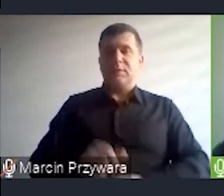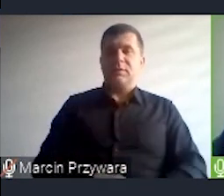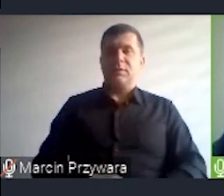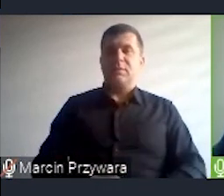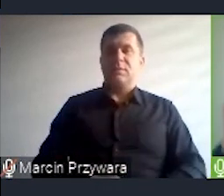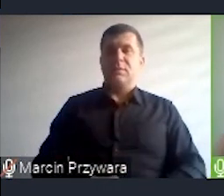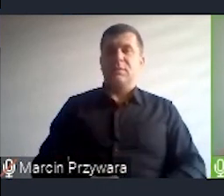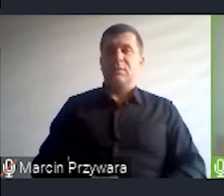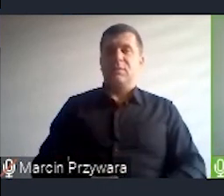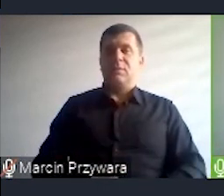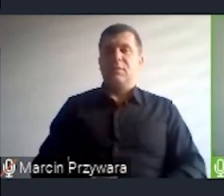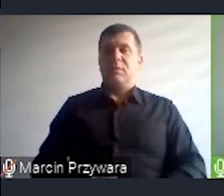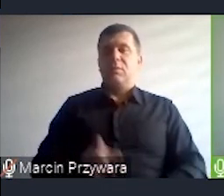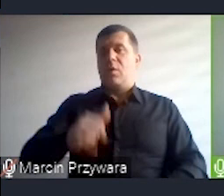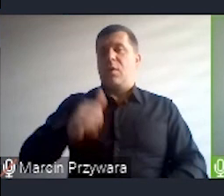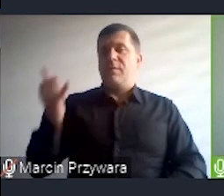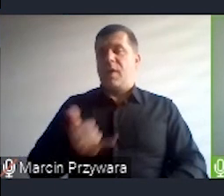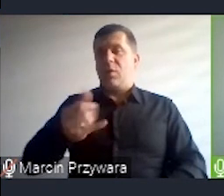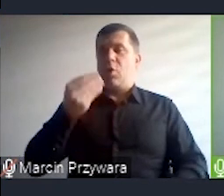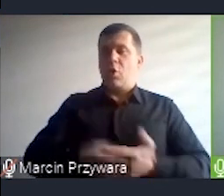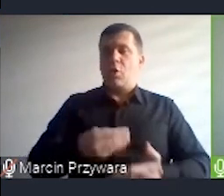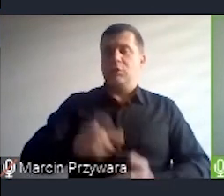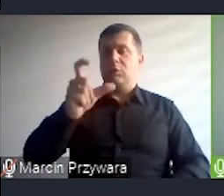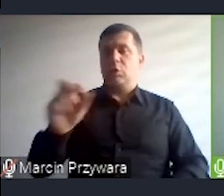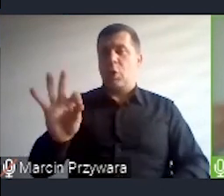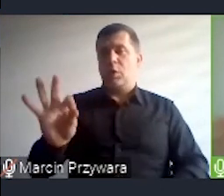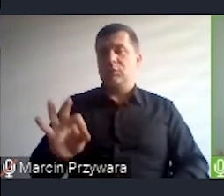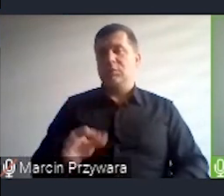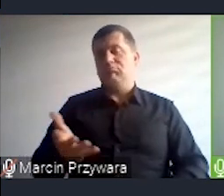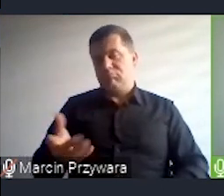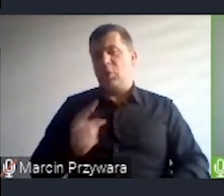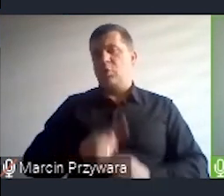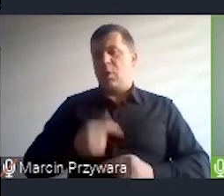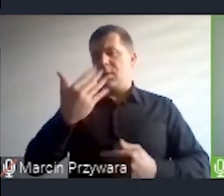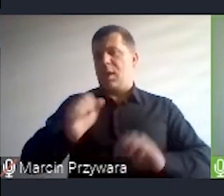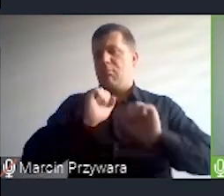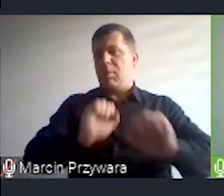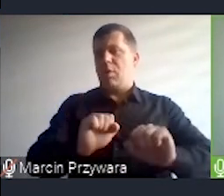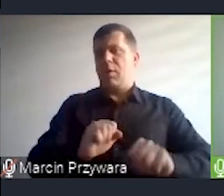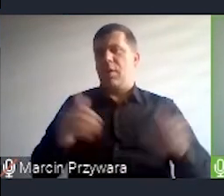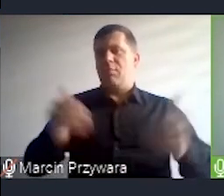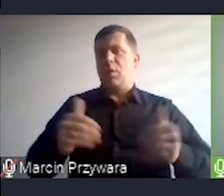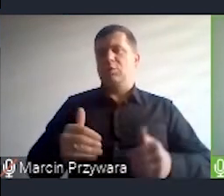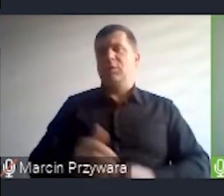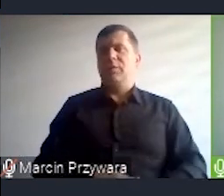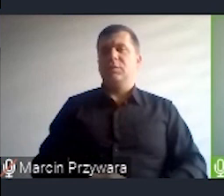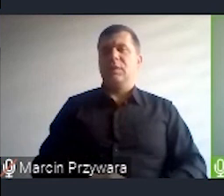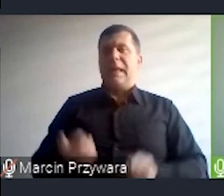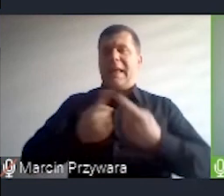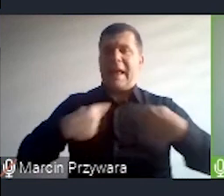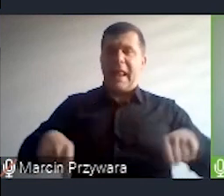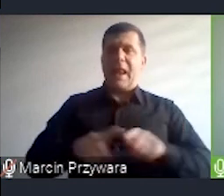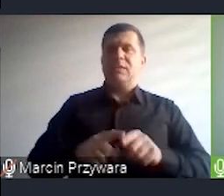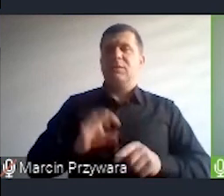Zatem ta trwałość i koszty cross-financingowe w pewnym stopniu blokują możliwość realizacji określonych przedsięwzięć,